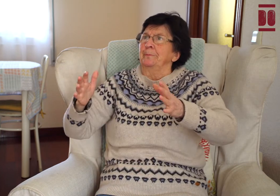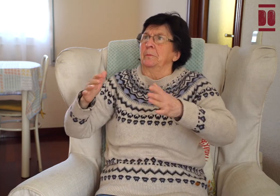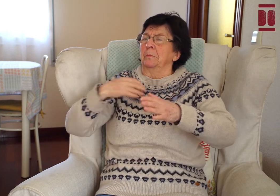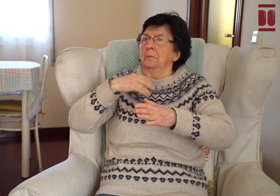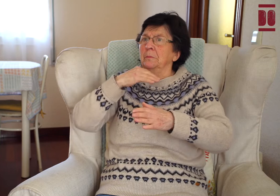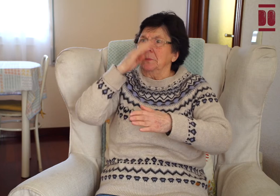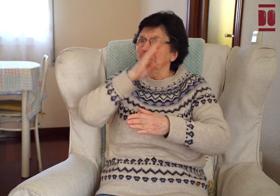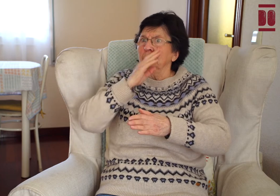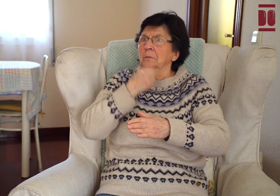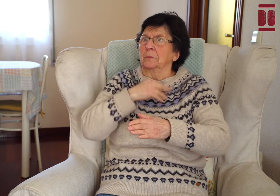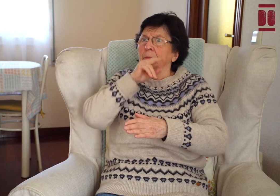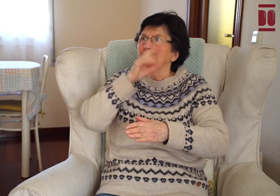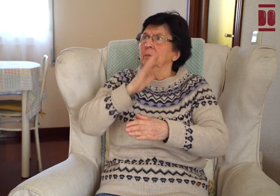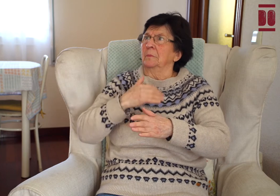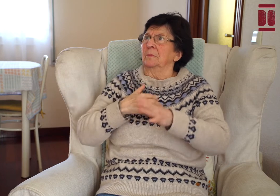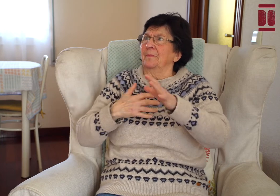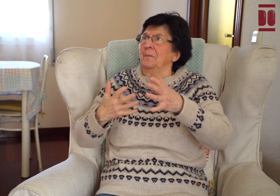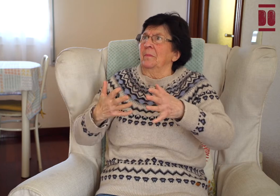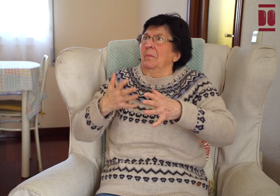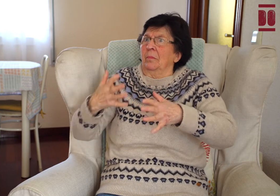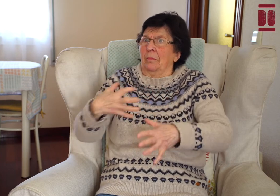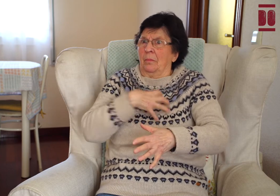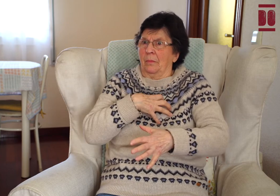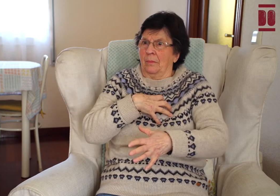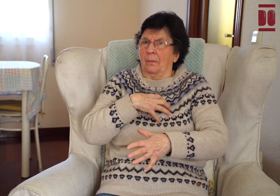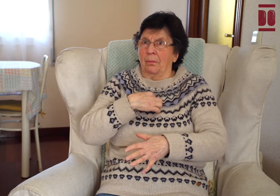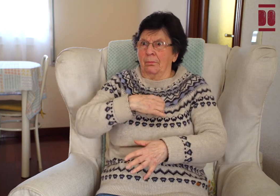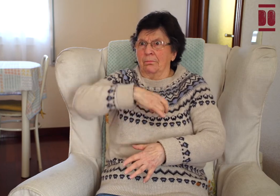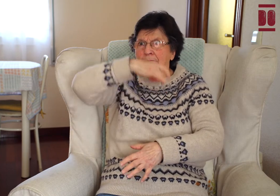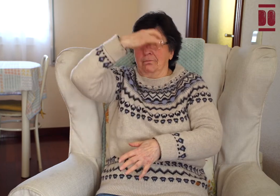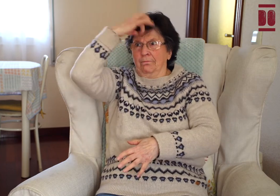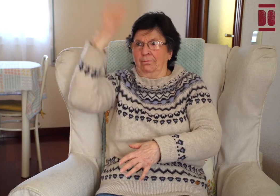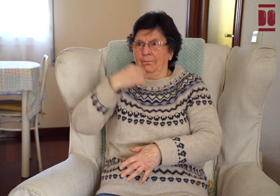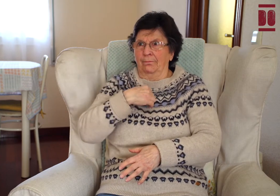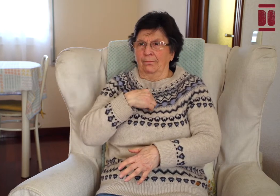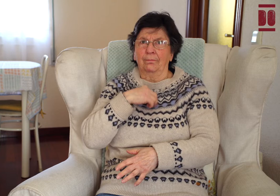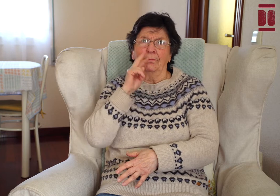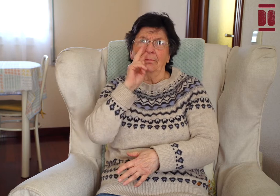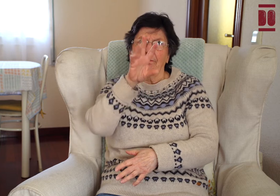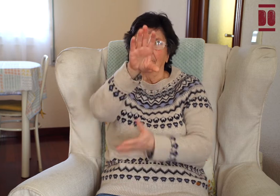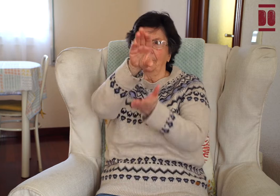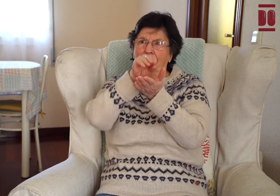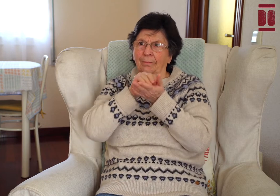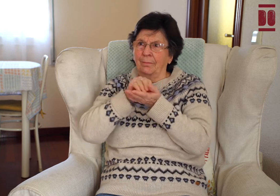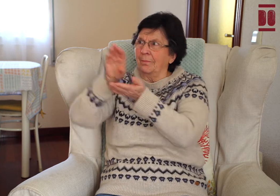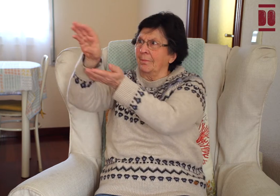A mis padres no podía preguntarles en lengua oral, no podía hablarles. Entonces salir observando e identificando